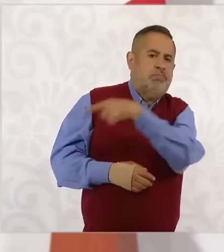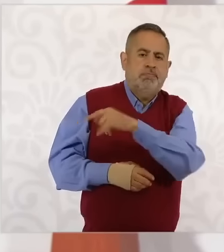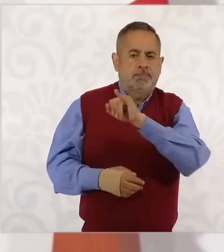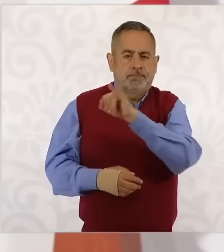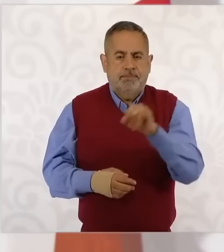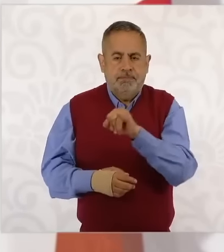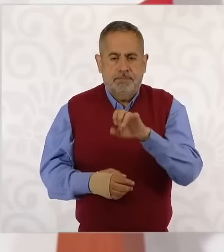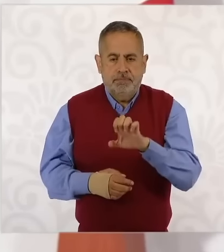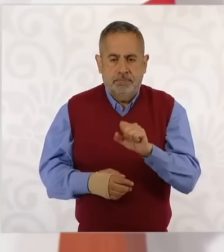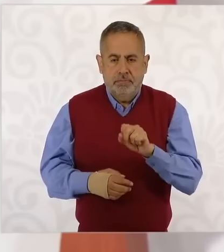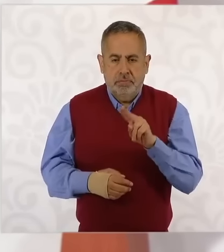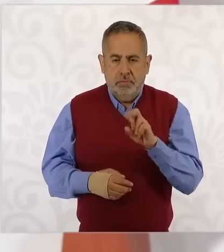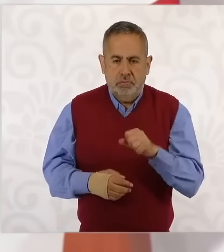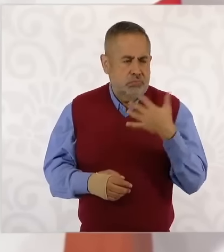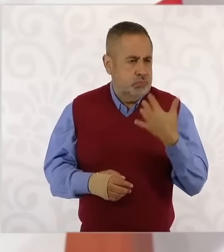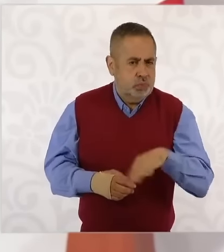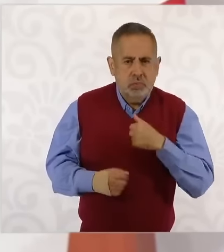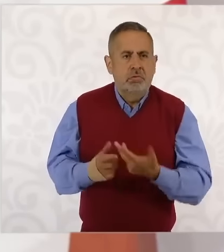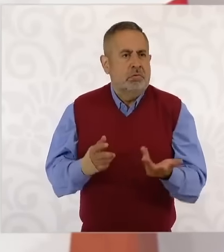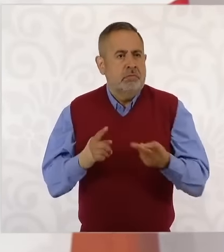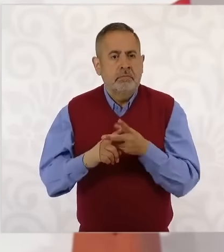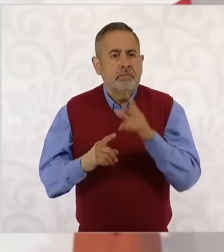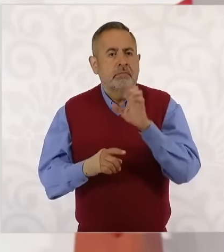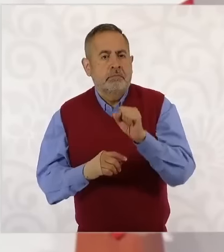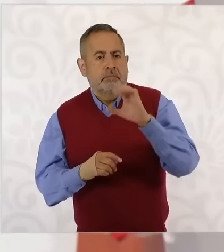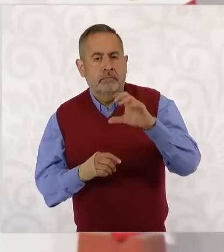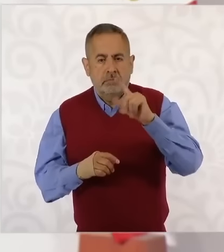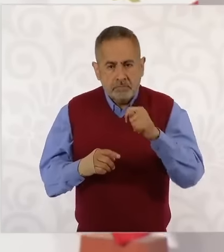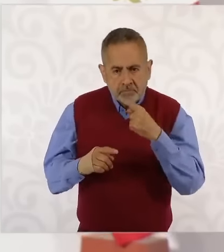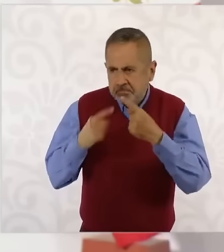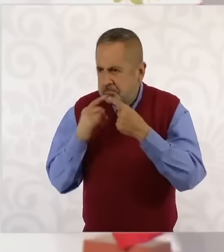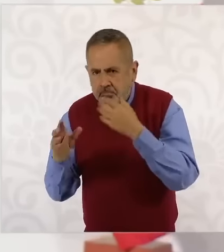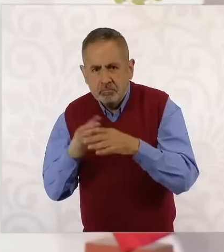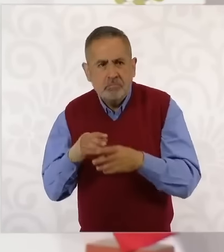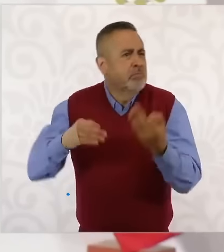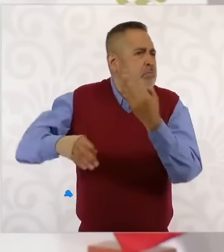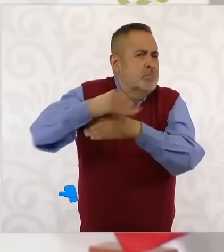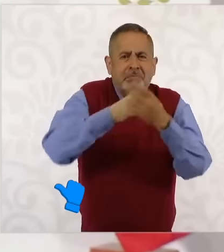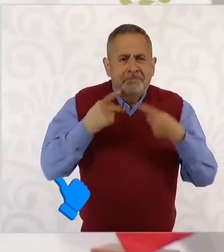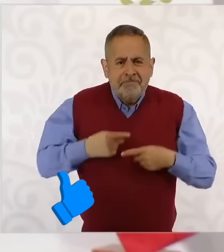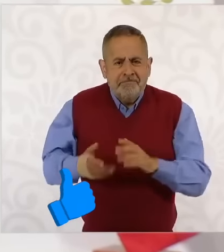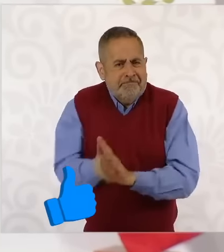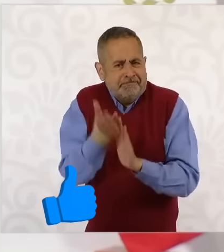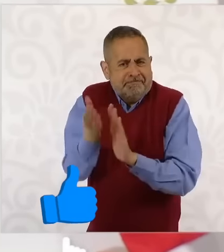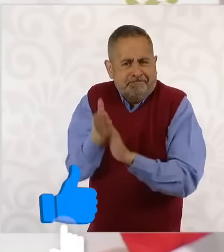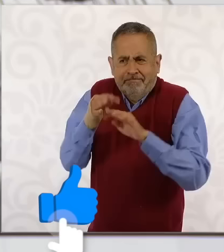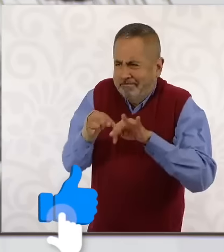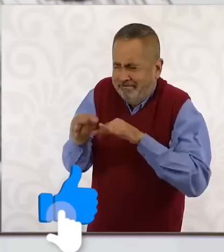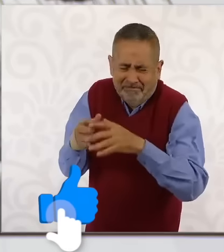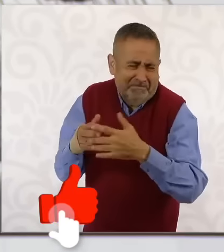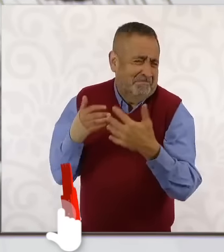eh, comunicaciones y transportes y todos los trabajadores de la construcción es realmente un